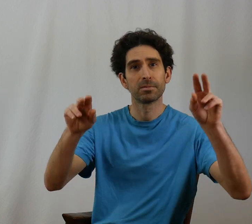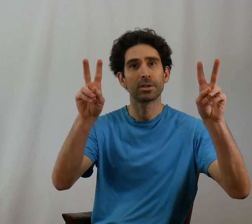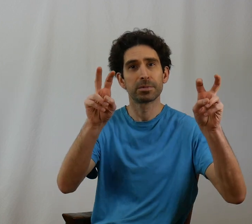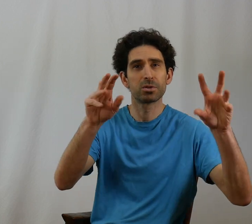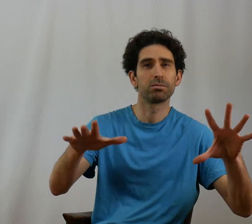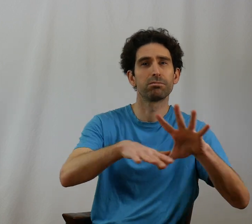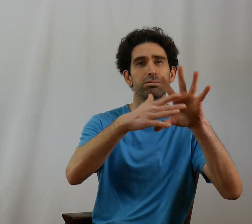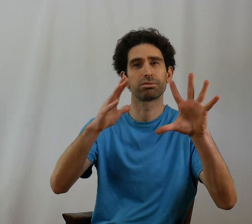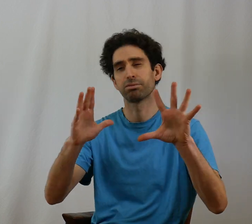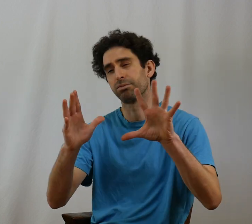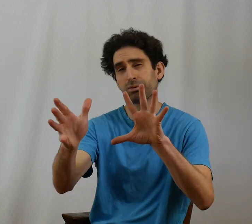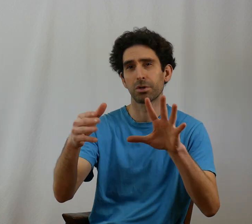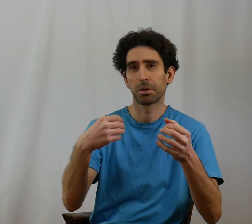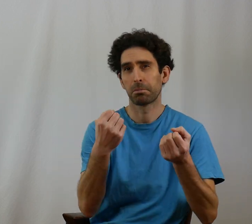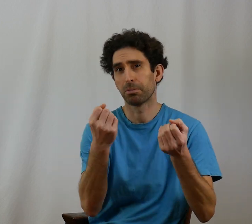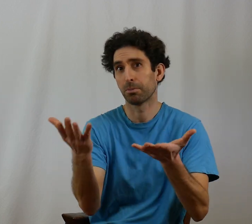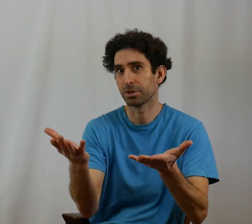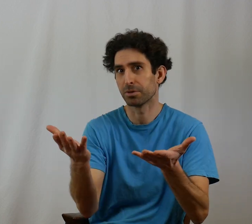Voici ma proposition d'expression imagée en LSF.